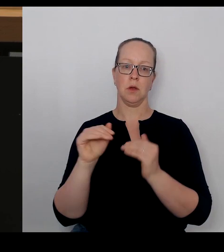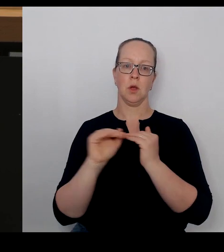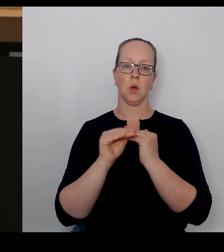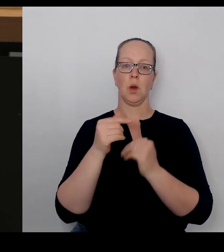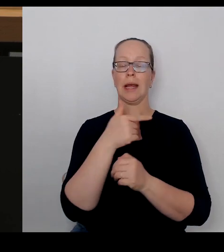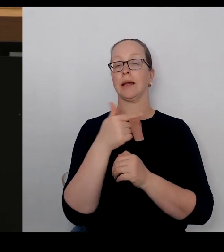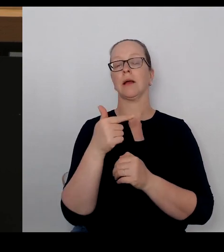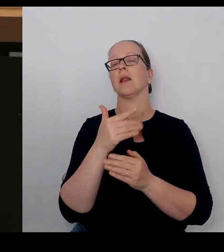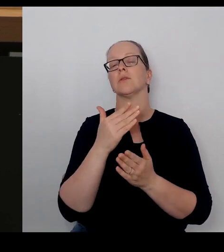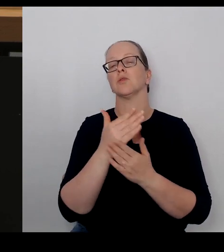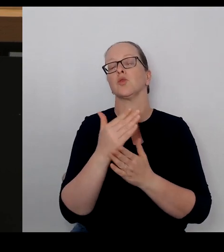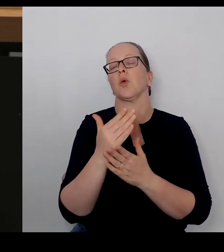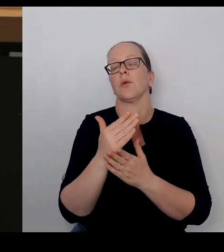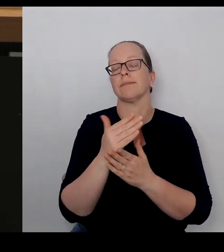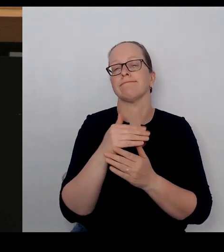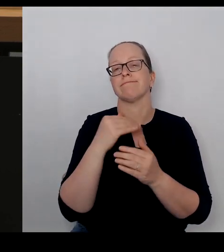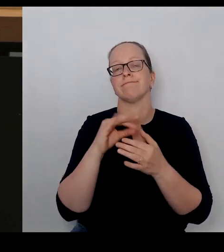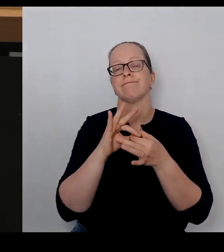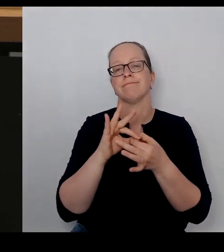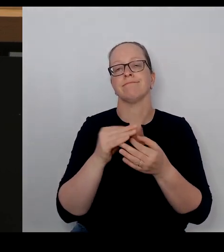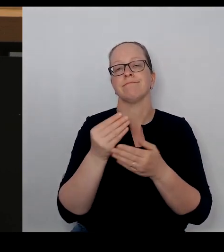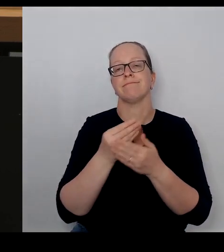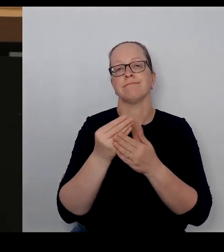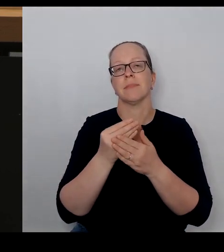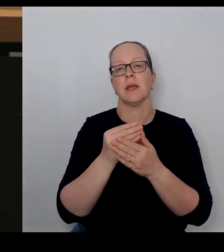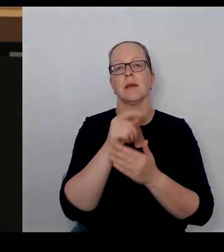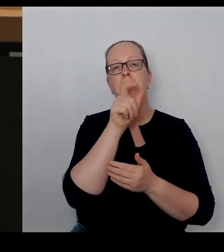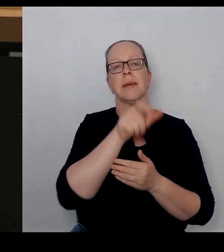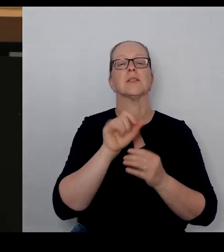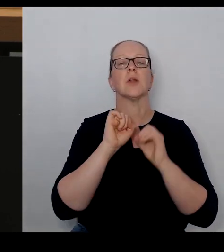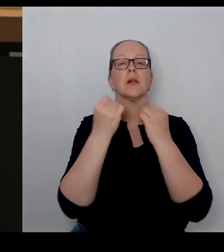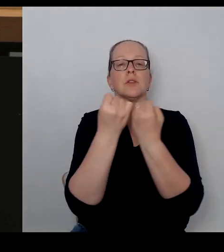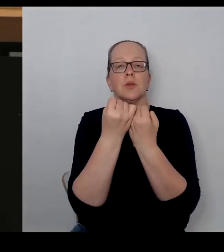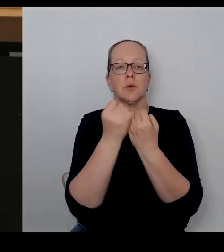Zusammenhang, aber ich glaube, wir müssen uns mit den